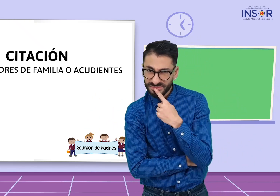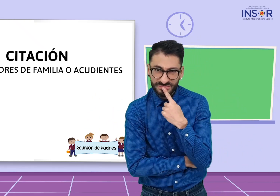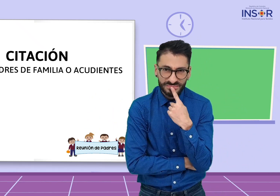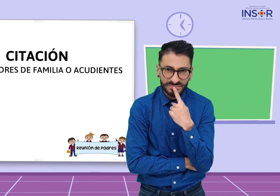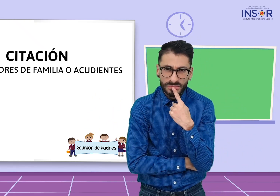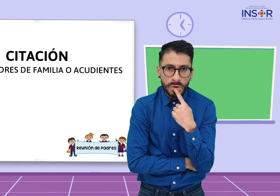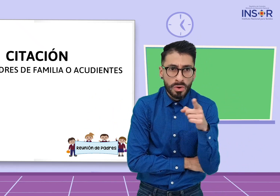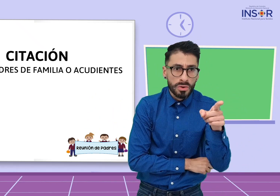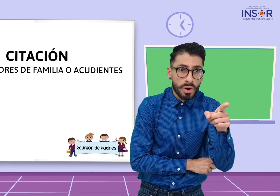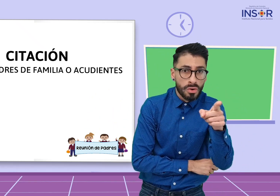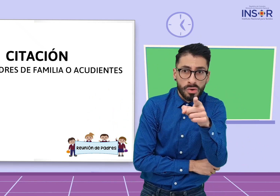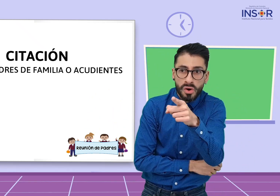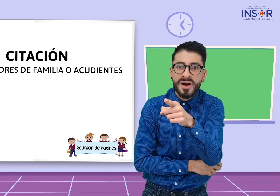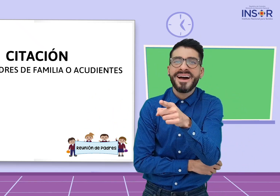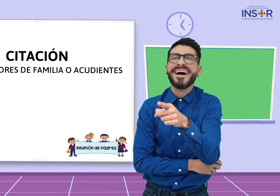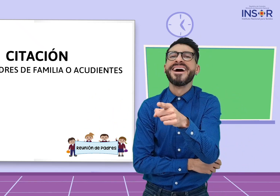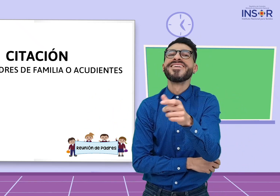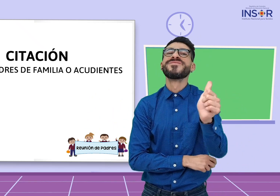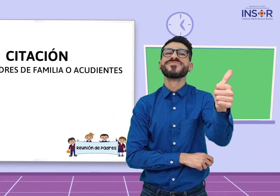¿No? ¿Tú también piensas que no? ¿No, ¿no?